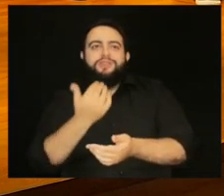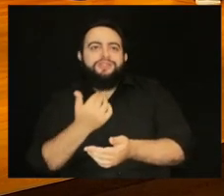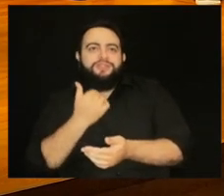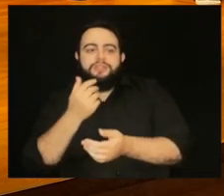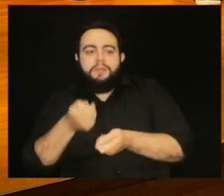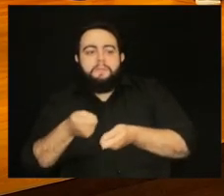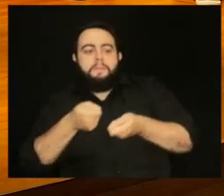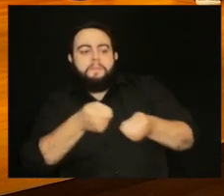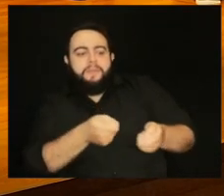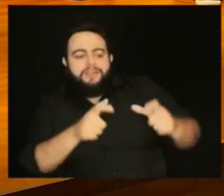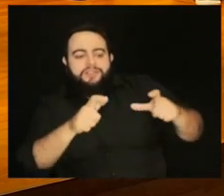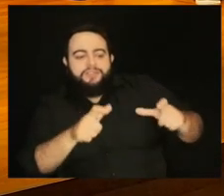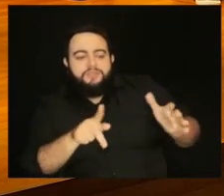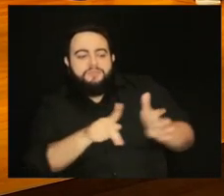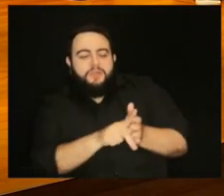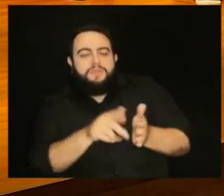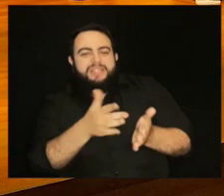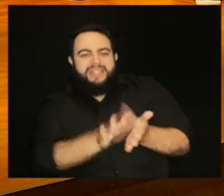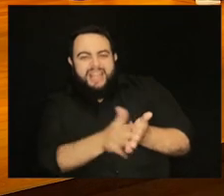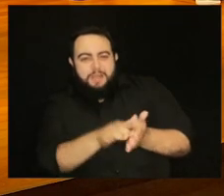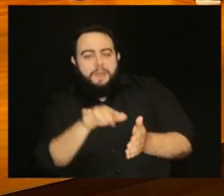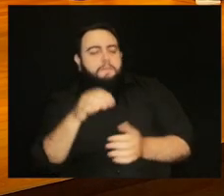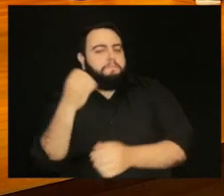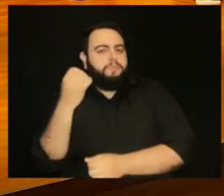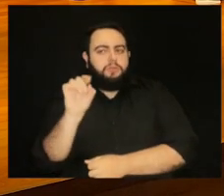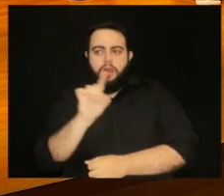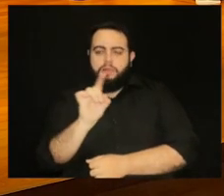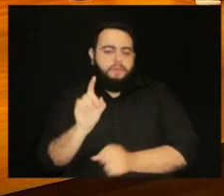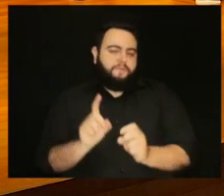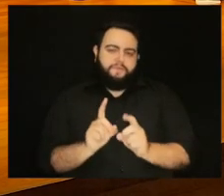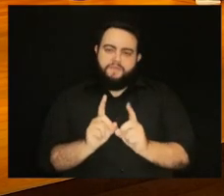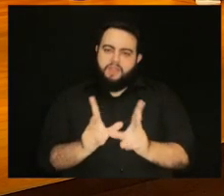Alegre que os caras não compram. Se a gente pensar que o primeiro grande sucesso do Samba